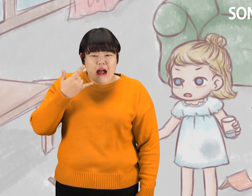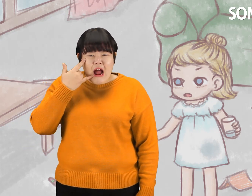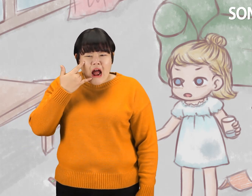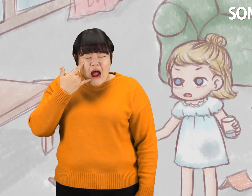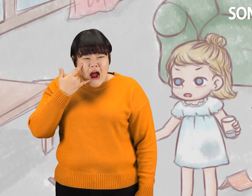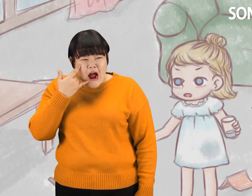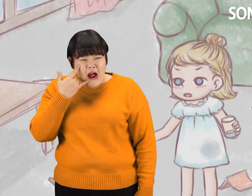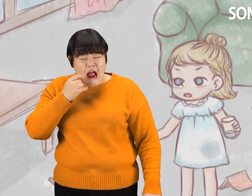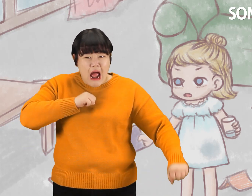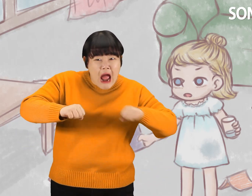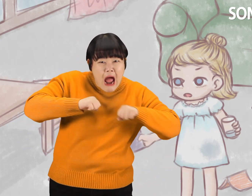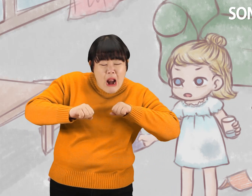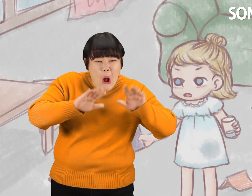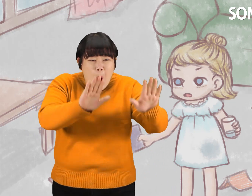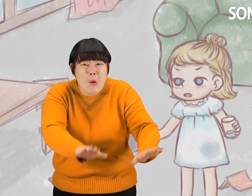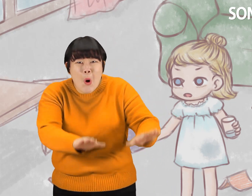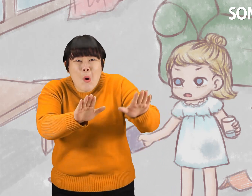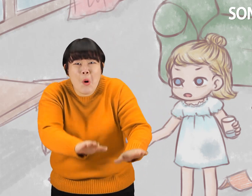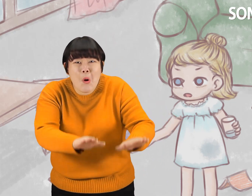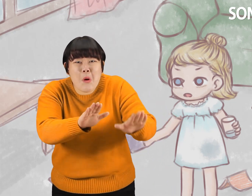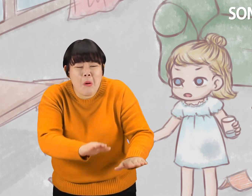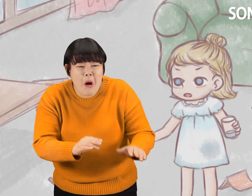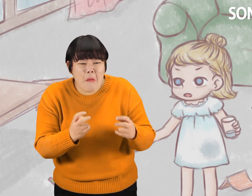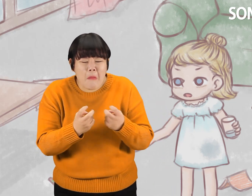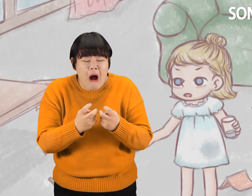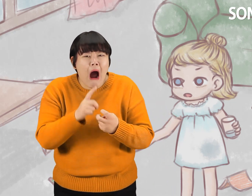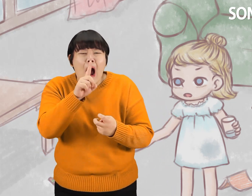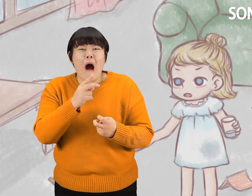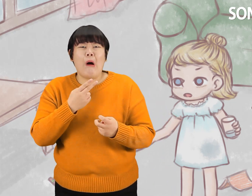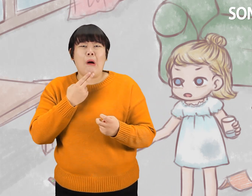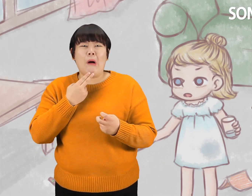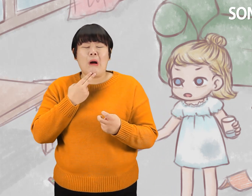しかし、ヘレンの行動を正す方法がありませんでした。